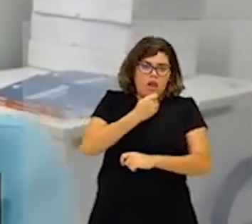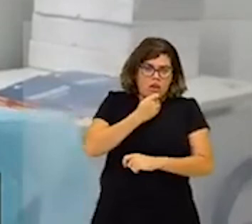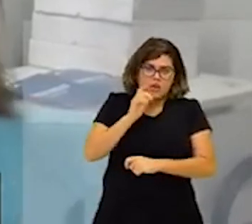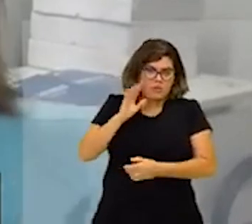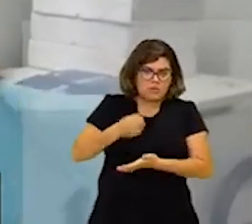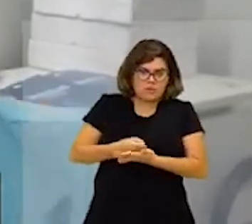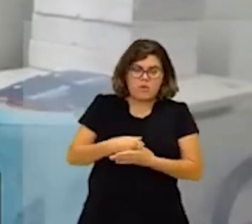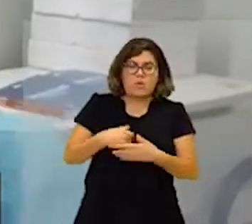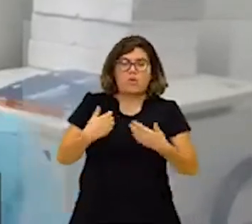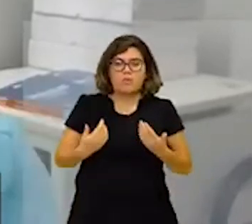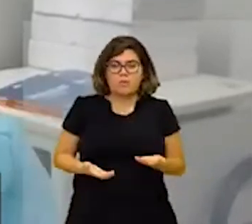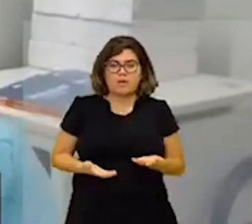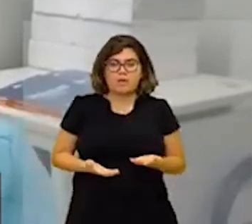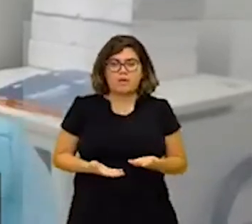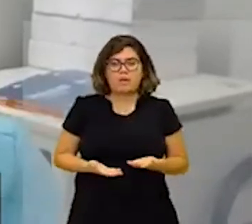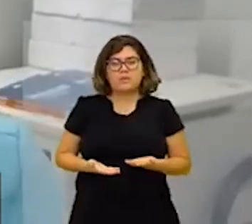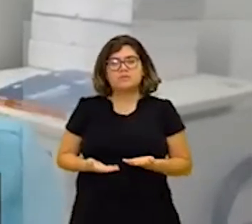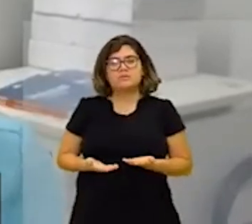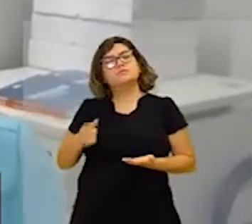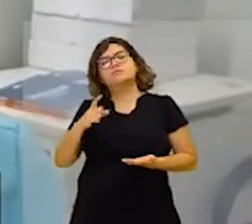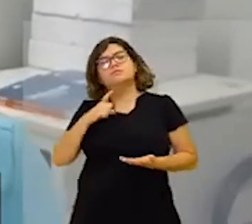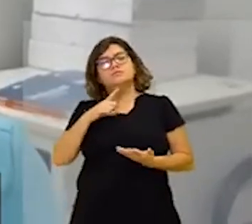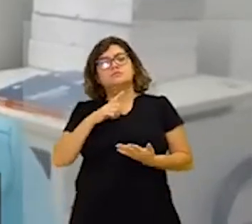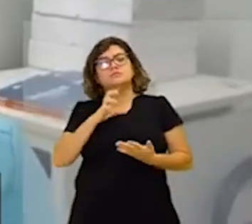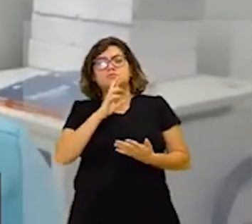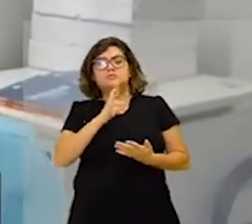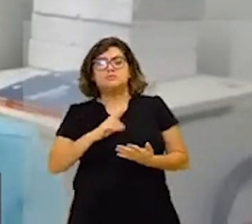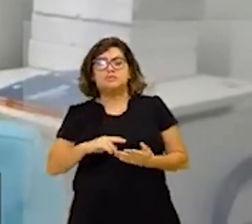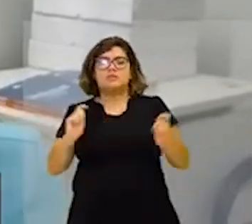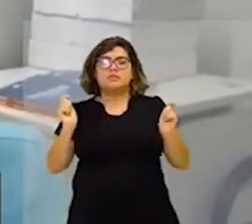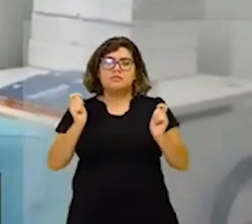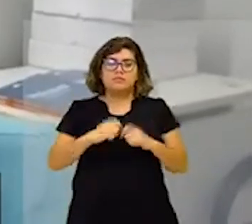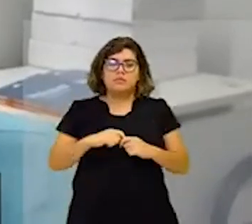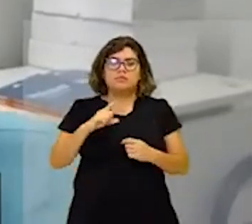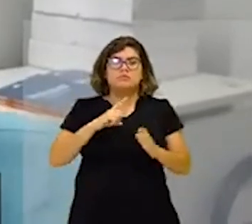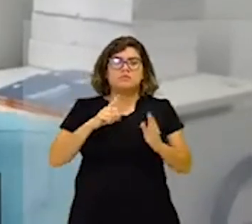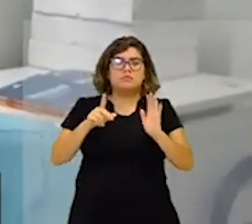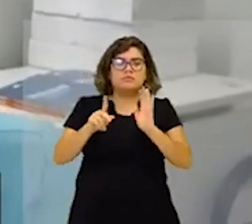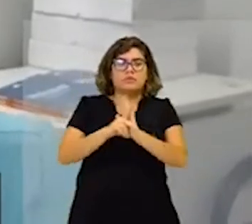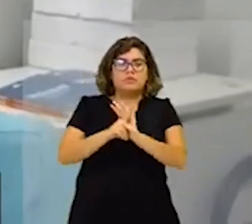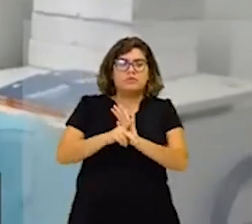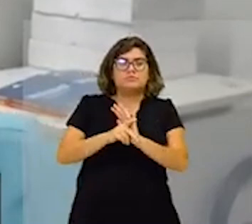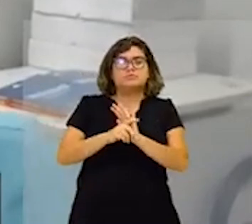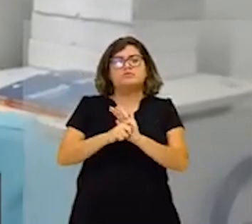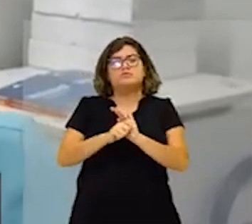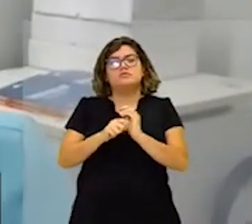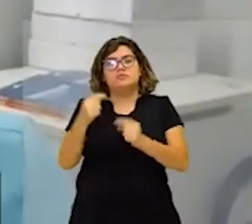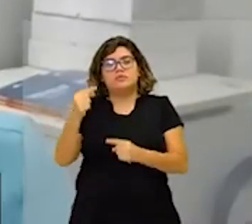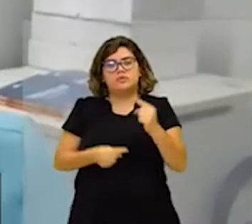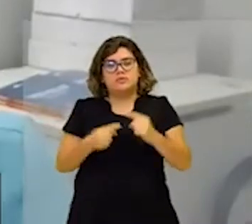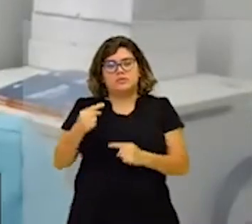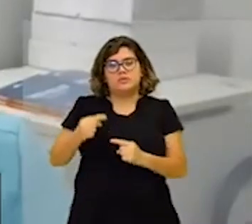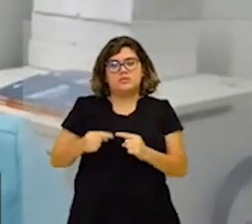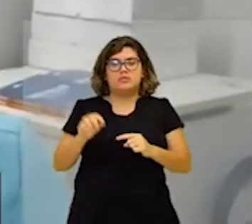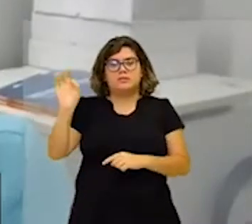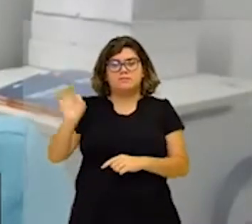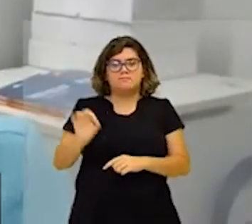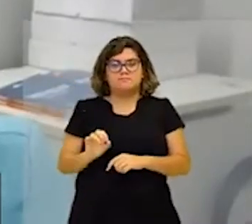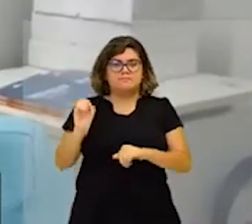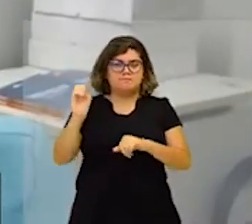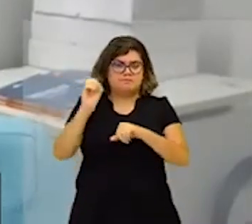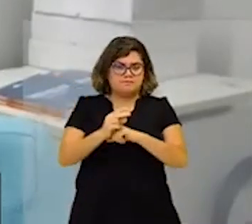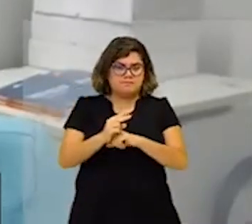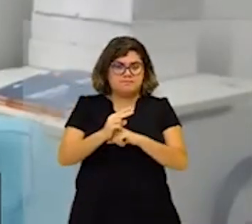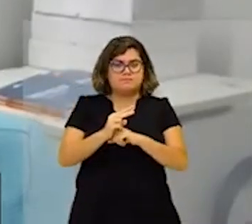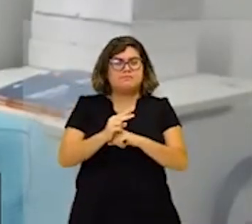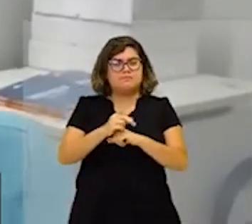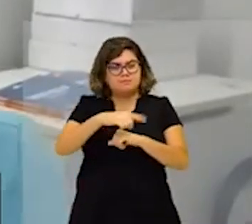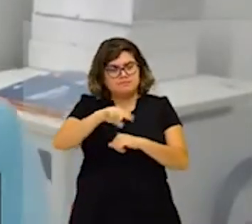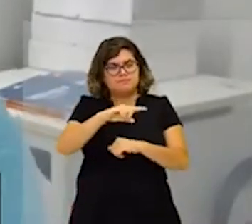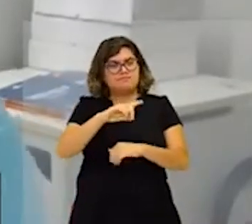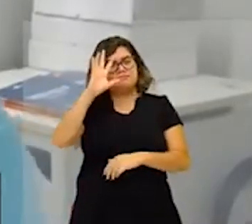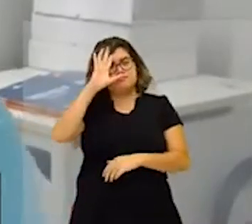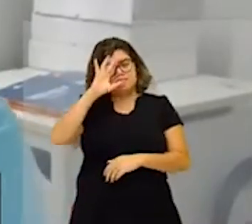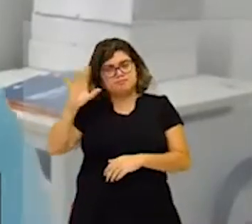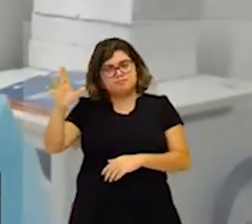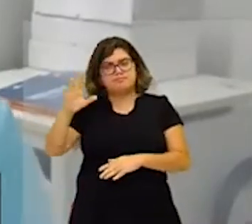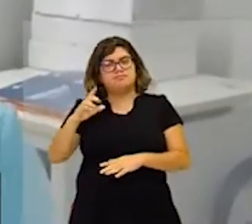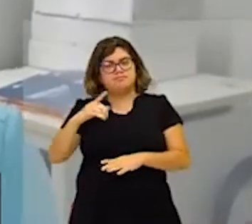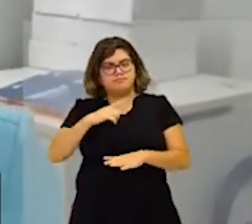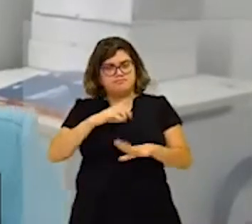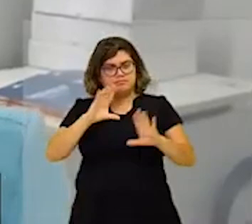são as os efeitos né que podem Advir de políticas e ações né que são pensadas na e com fim promover